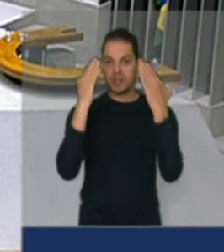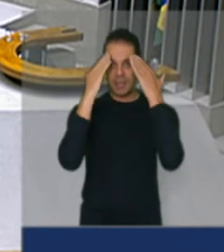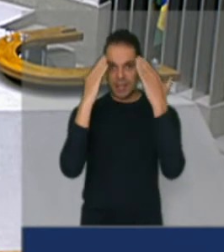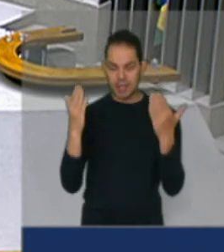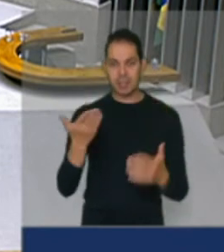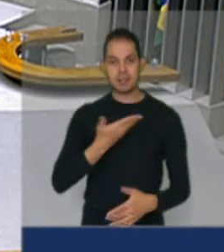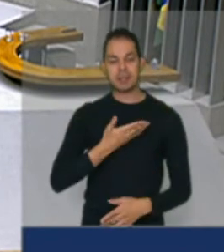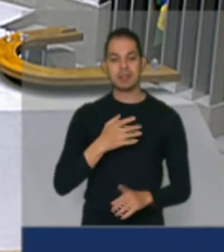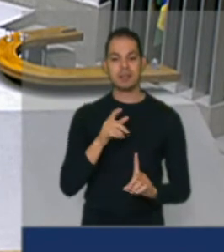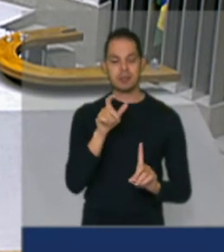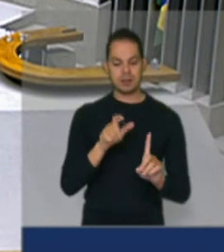NETO AÍ PELA, POR ESSA CESSÃO DE ANTECIPAR O TEMPO.